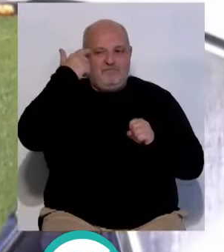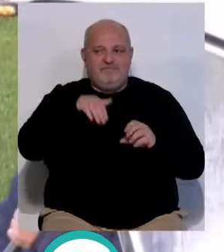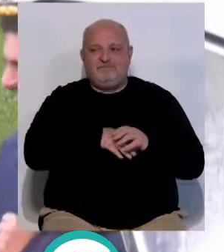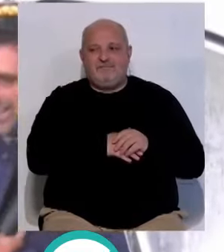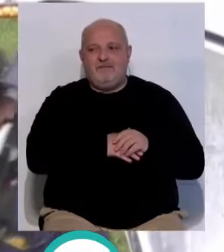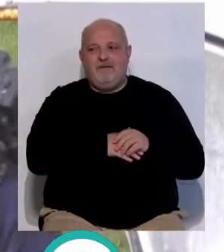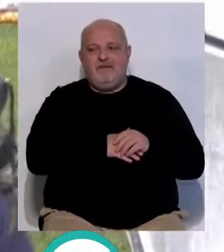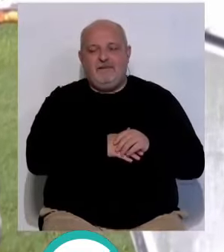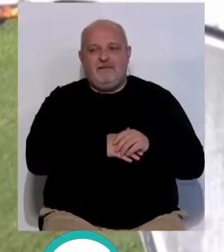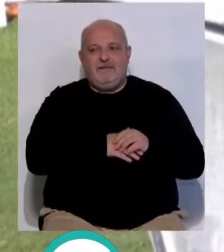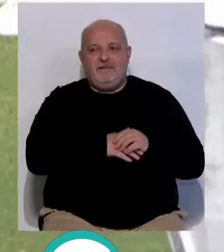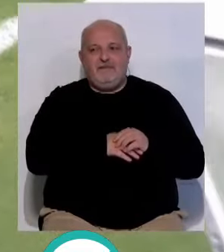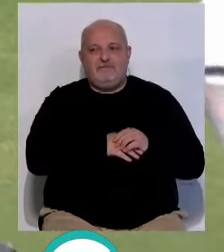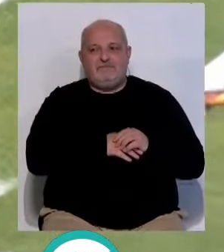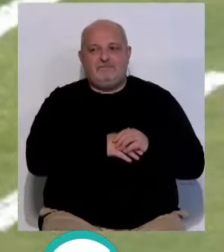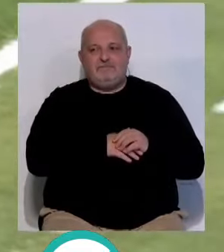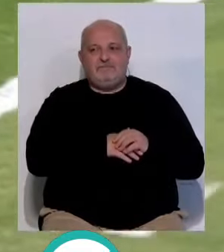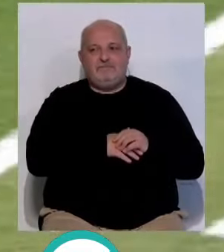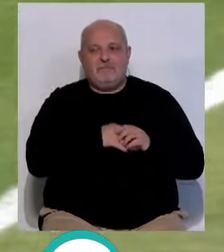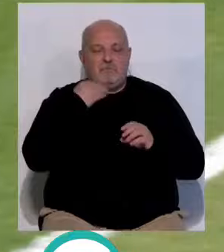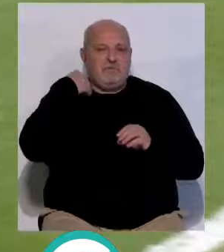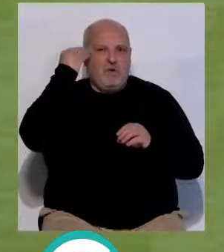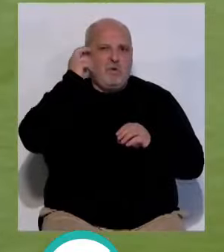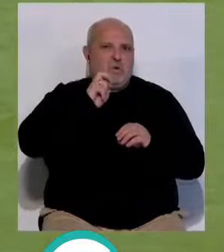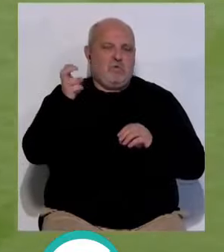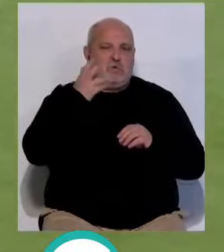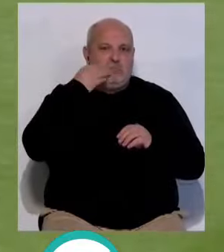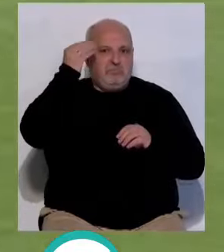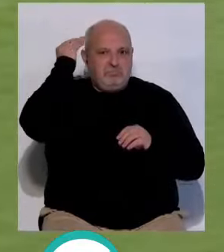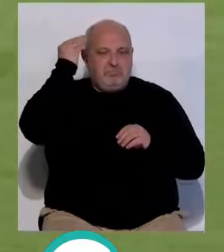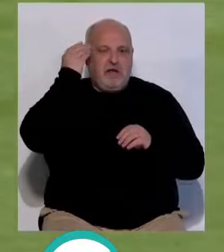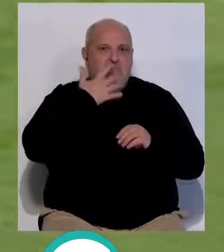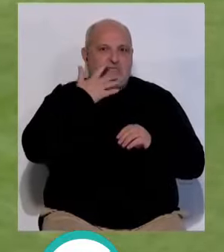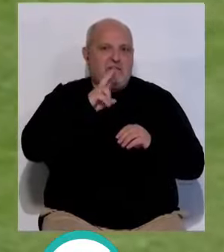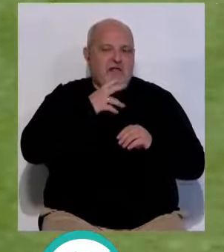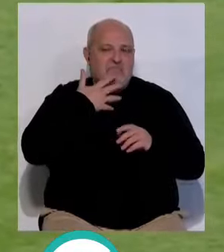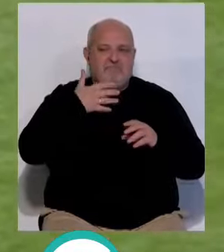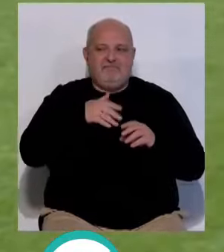no está malo me esperaba otra cosa eh Sí sí sí yo me esperaba no sé amarillo de verde algo de eso